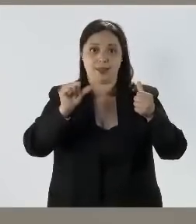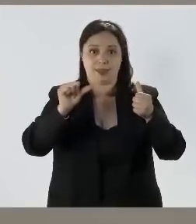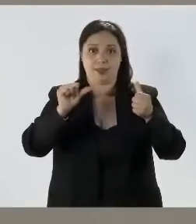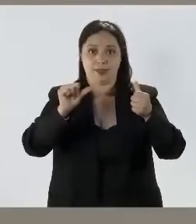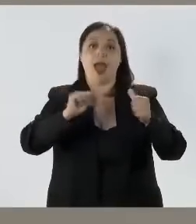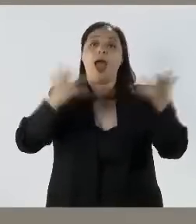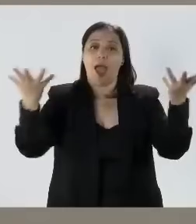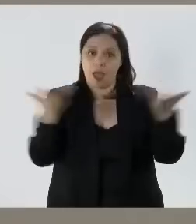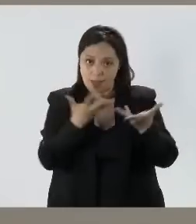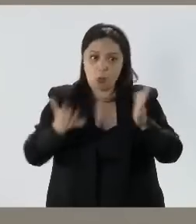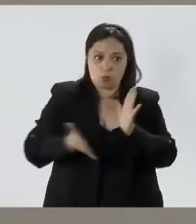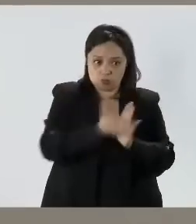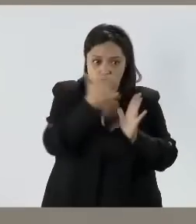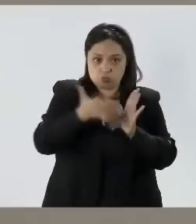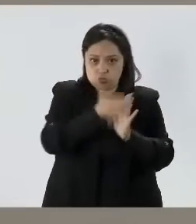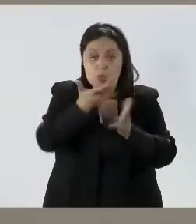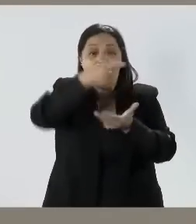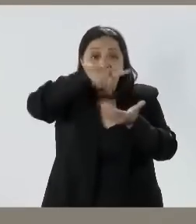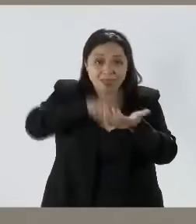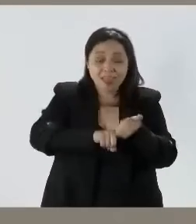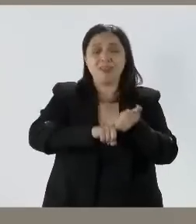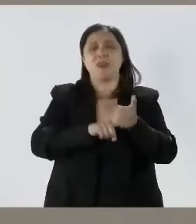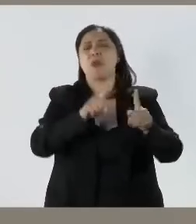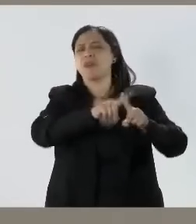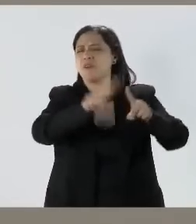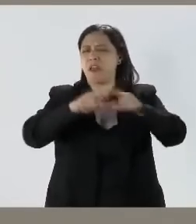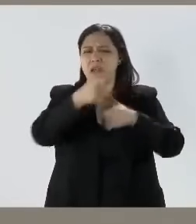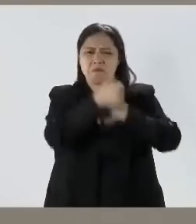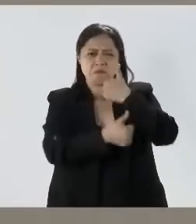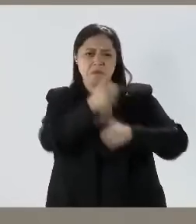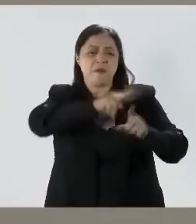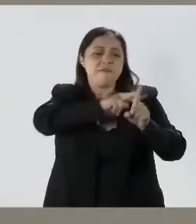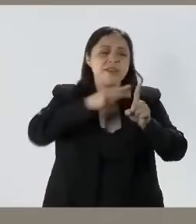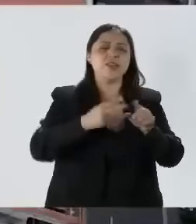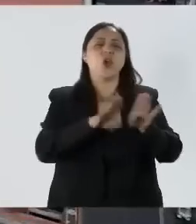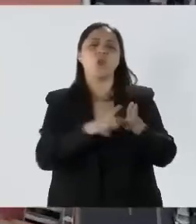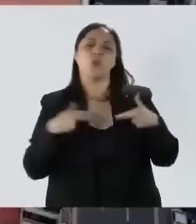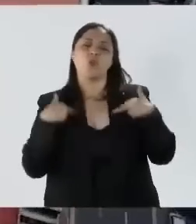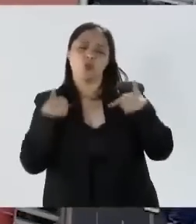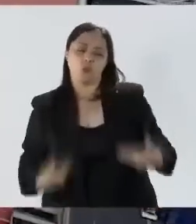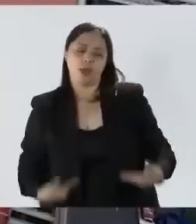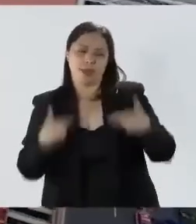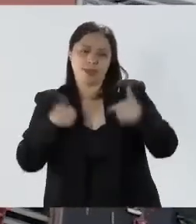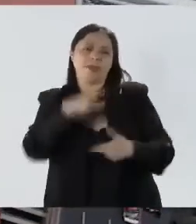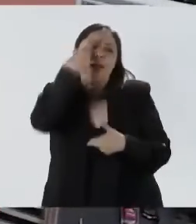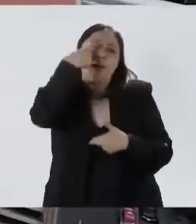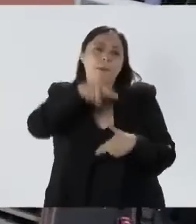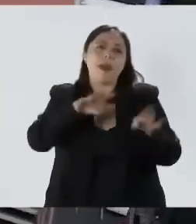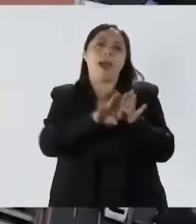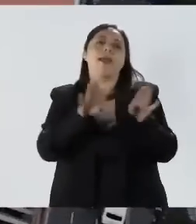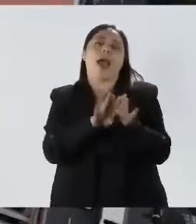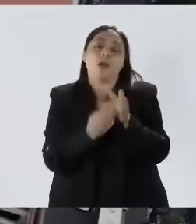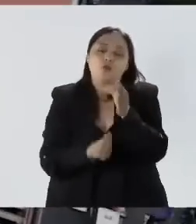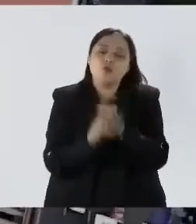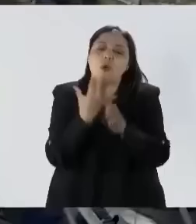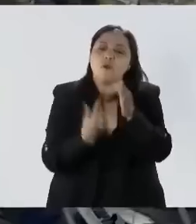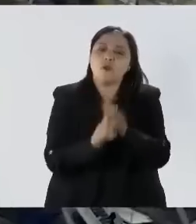con diversas carreras con visión humanista para forjar a la nueva generación de artistas somos